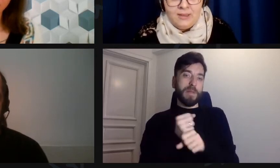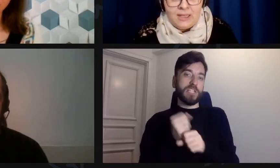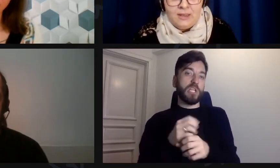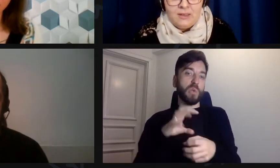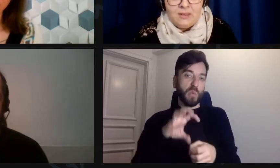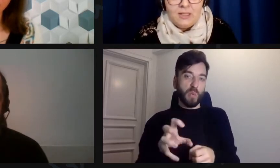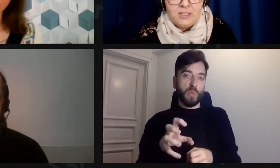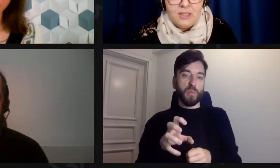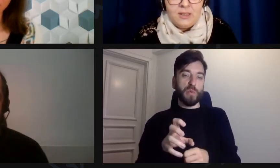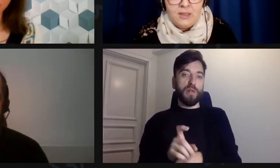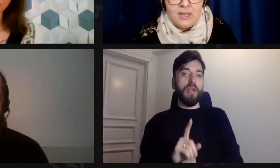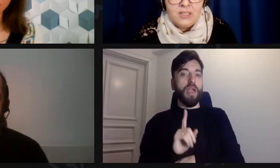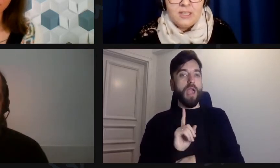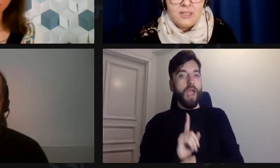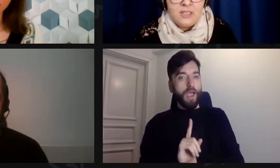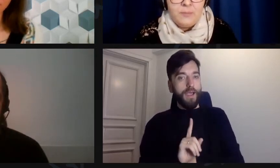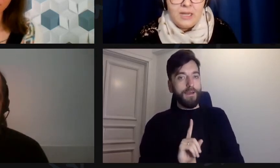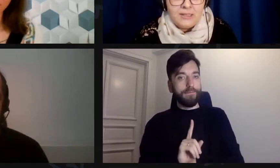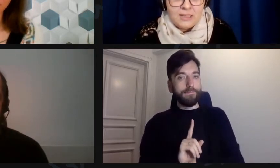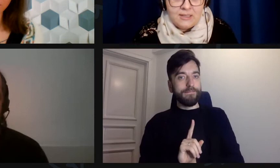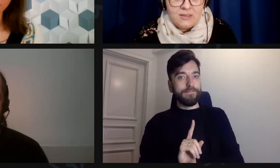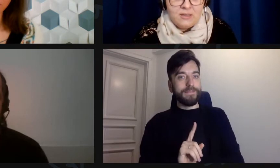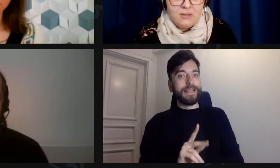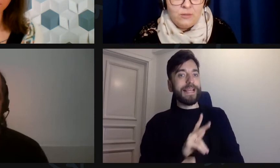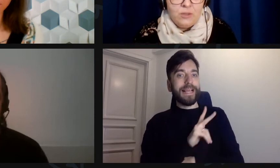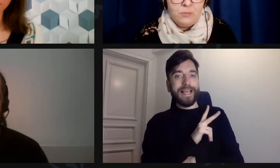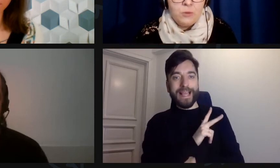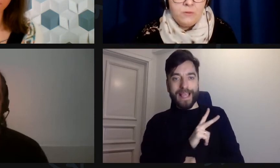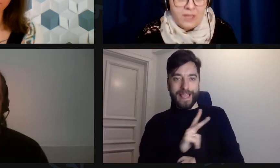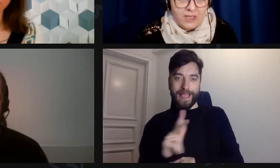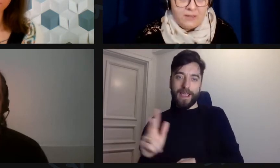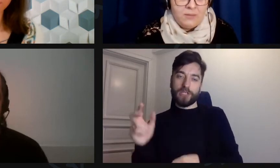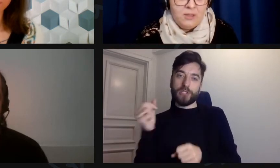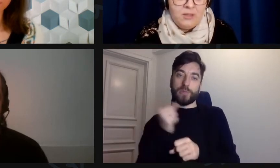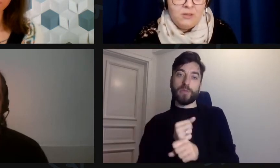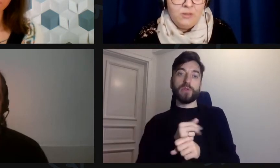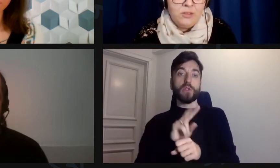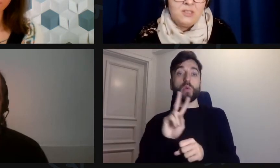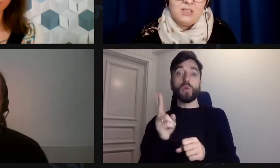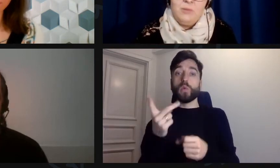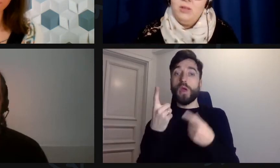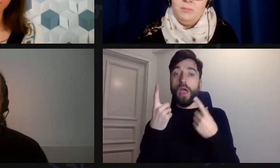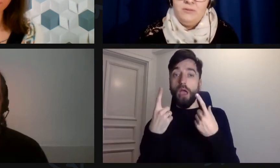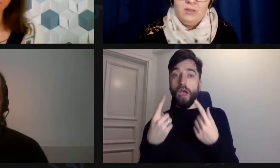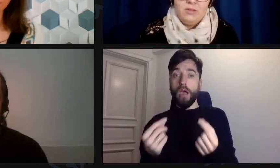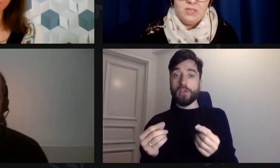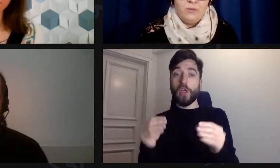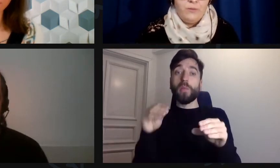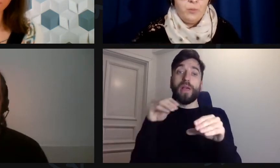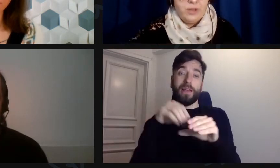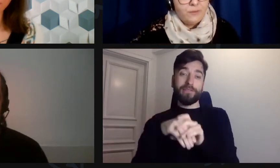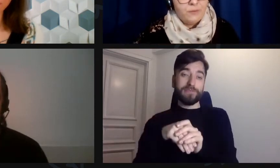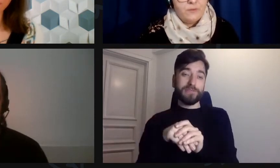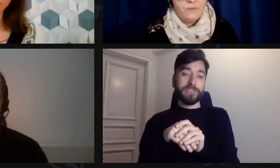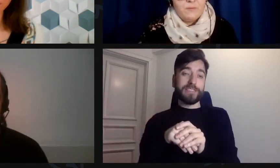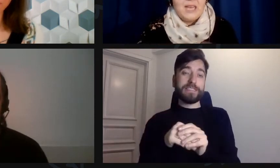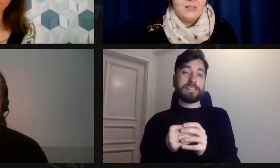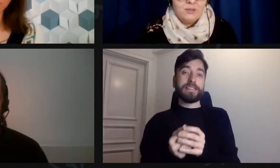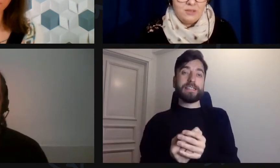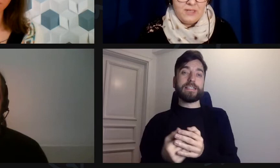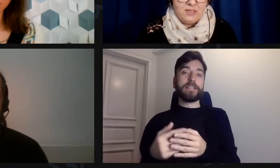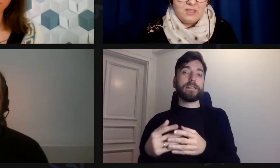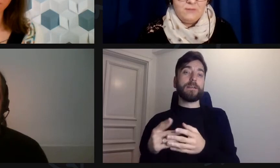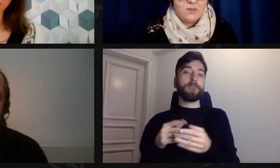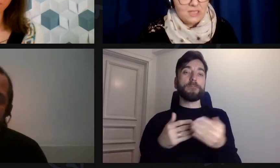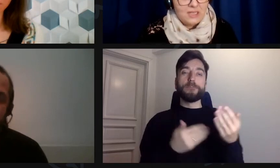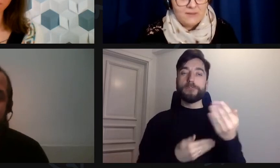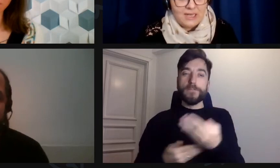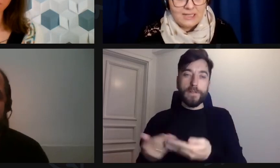Każda nasza praca z drugim człowiekiem nosi znamiona pewnego rodzaju wpływu, wymiany doświadczeń,